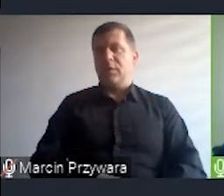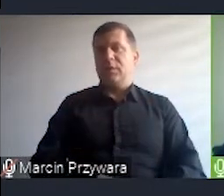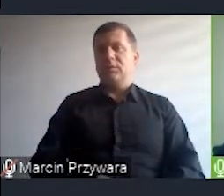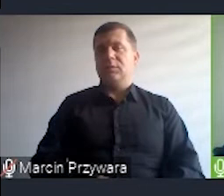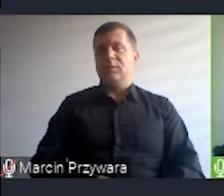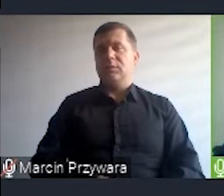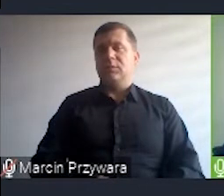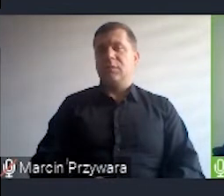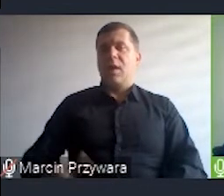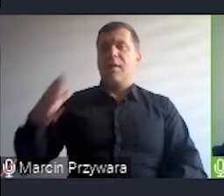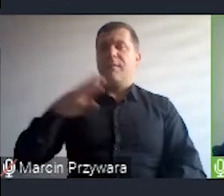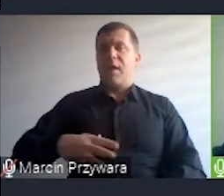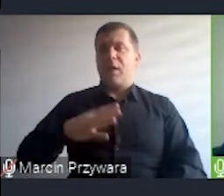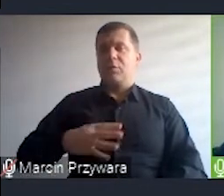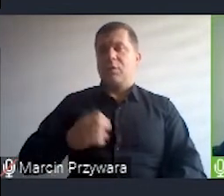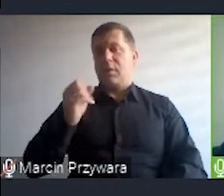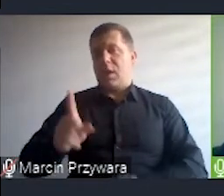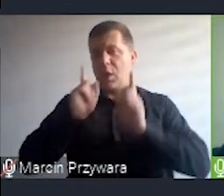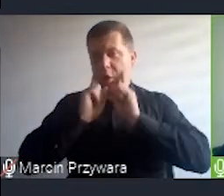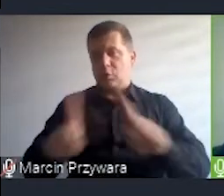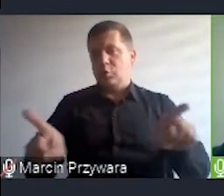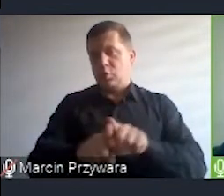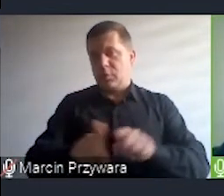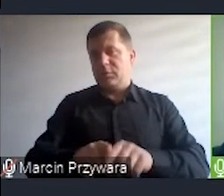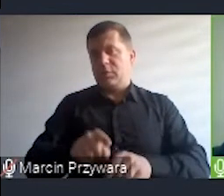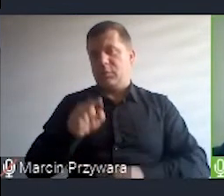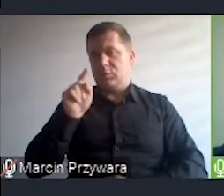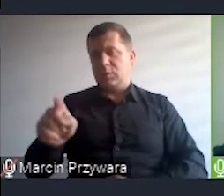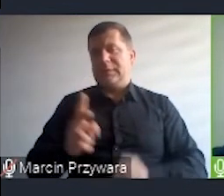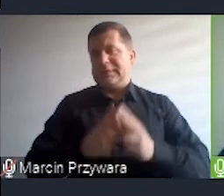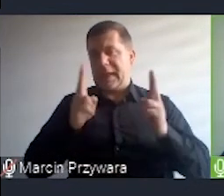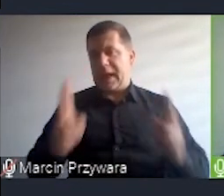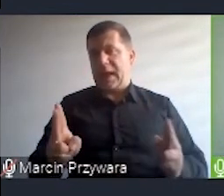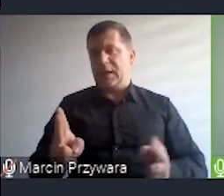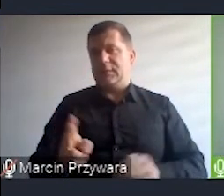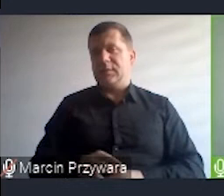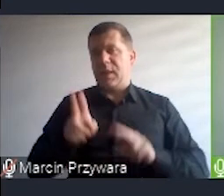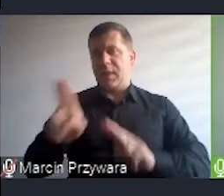Wartości również do tego zakresu należą nie tylko środki trwałe,